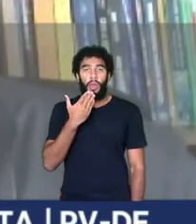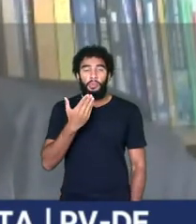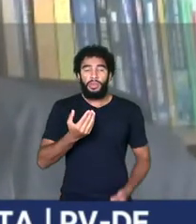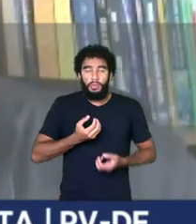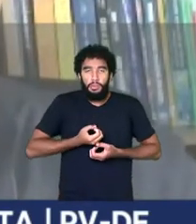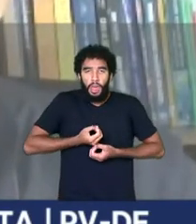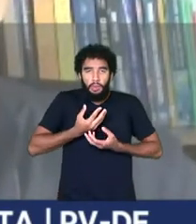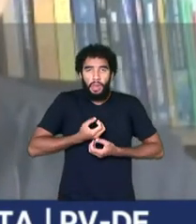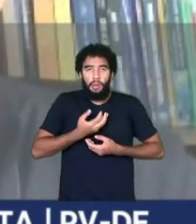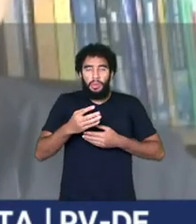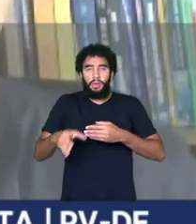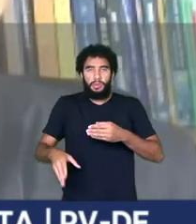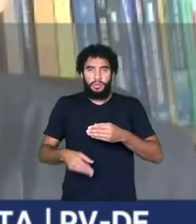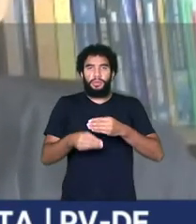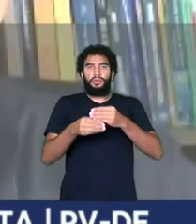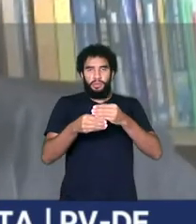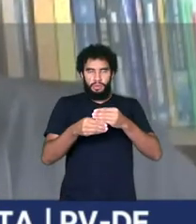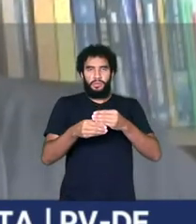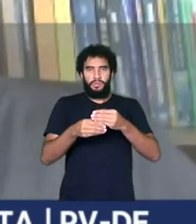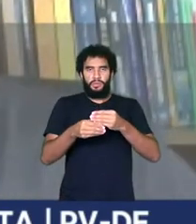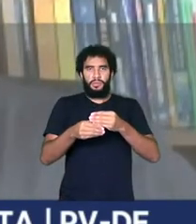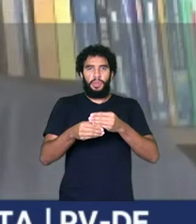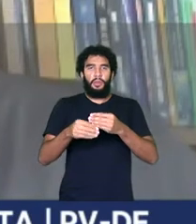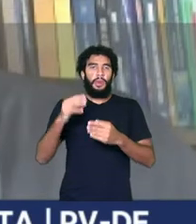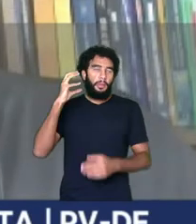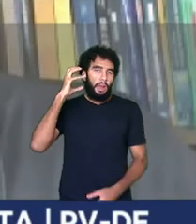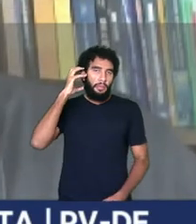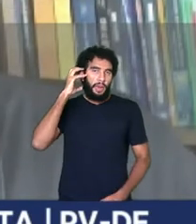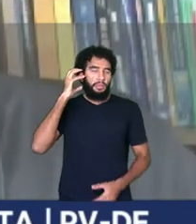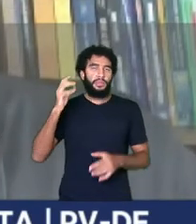SEJA INCLUÍDO NA VOZ DO BRASIL E NOS OUTROS MEIOS DE